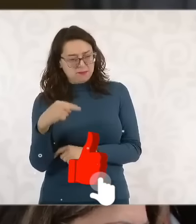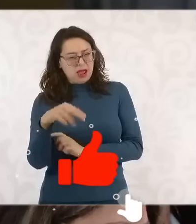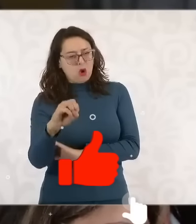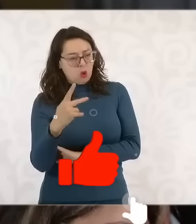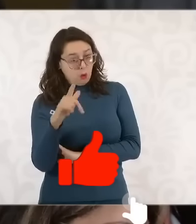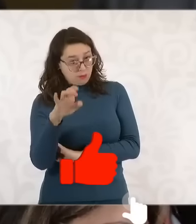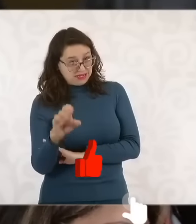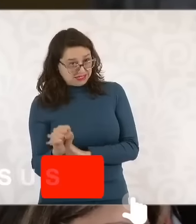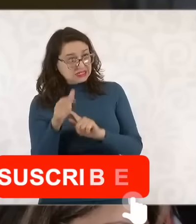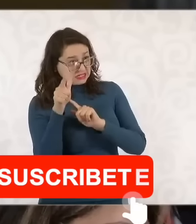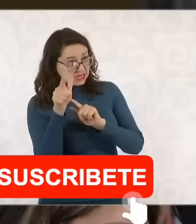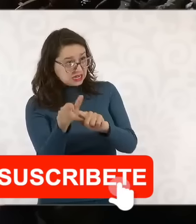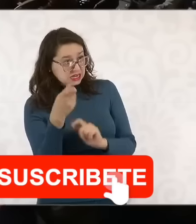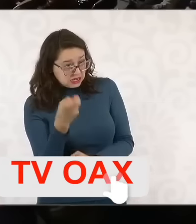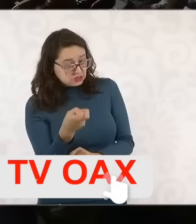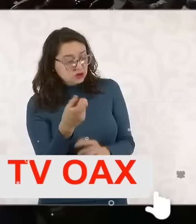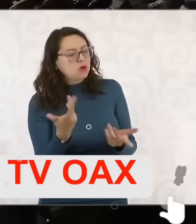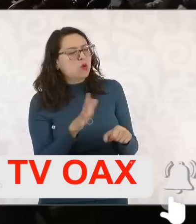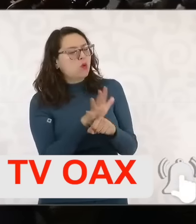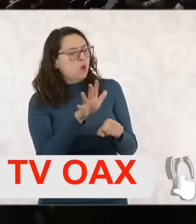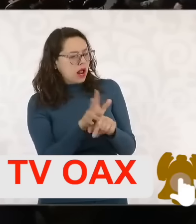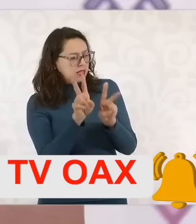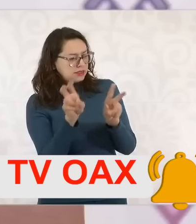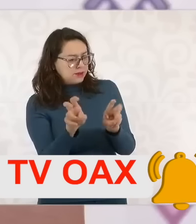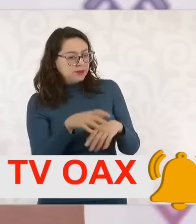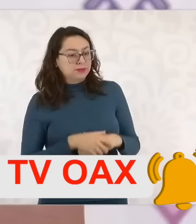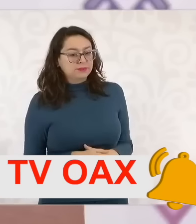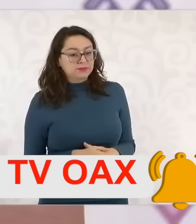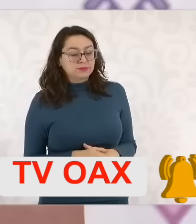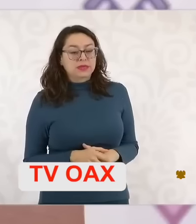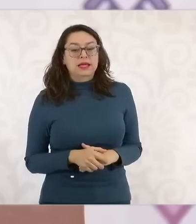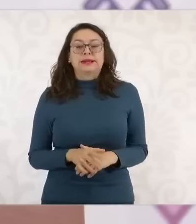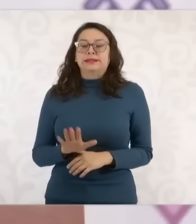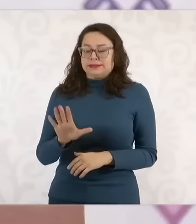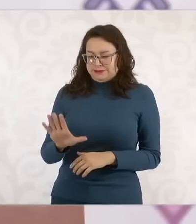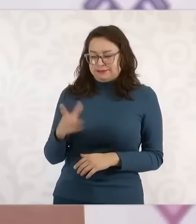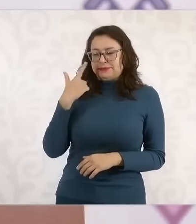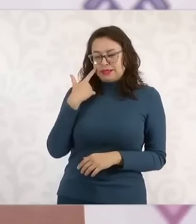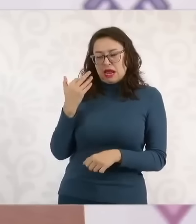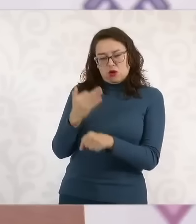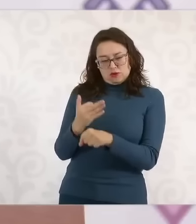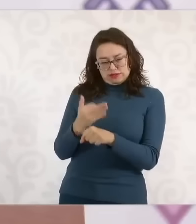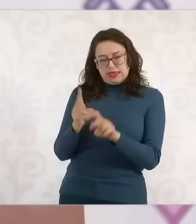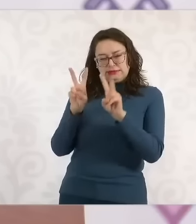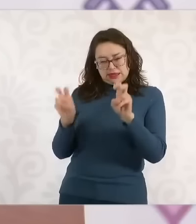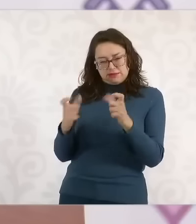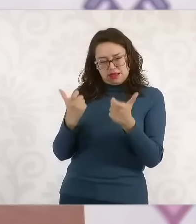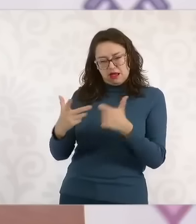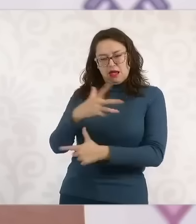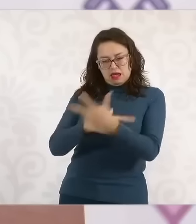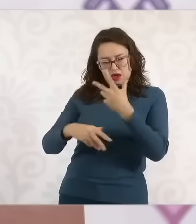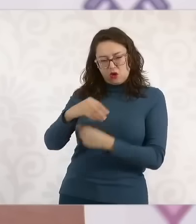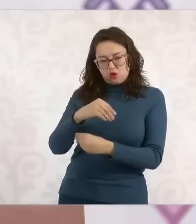reforma electoral? Presidente, si quieren vamos con las preguntas de del tema de economía de nada,